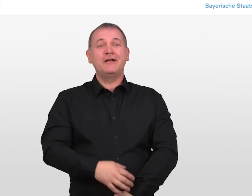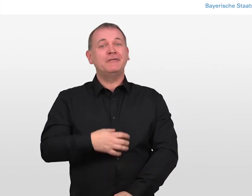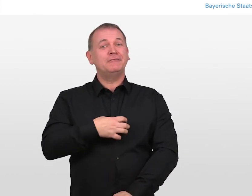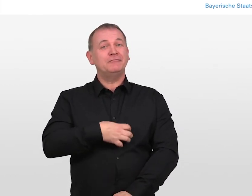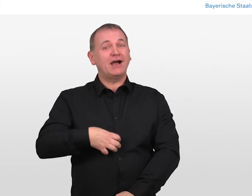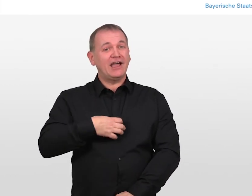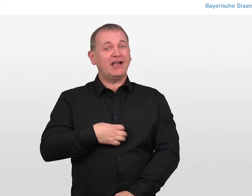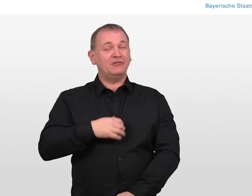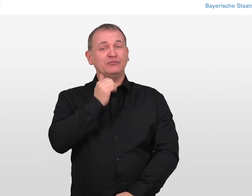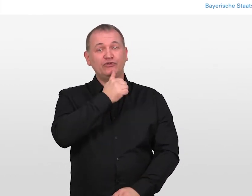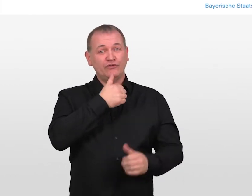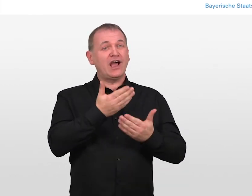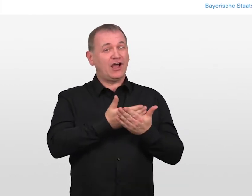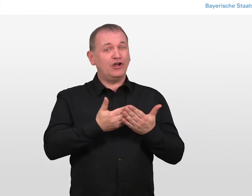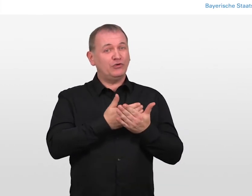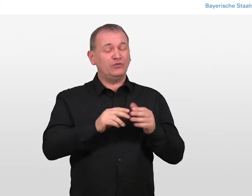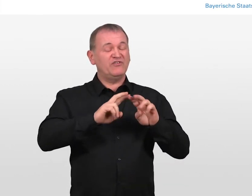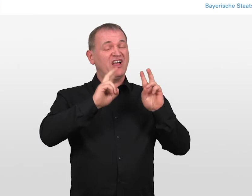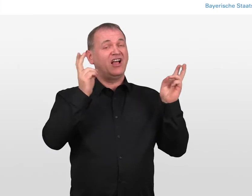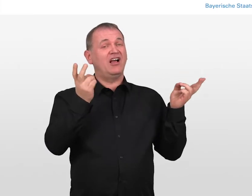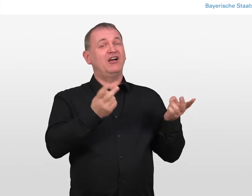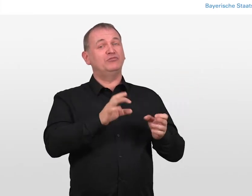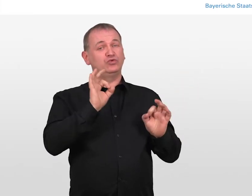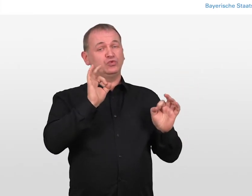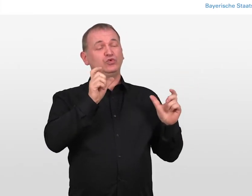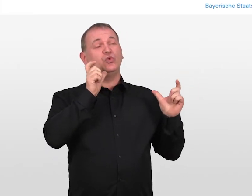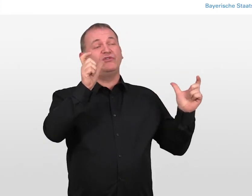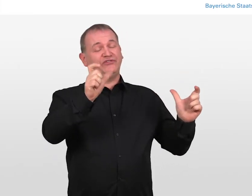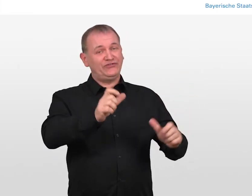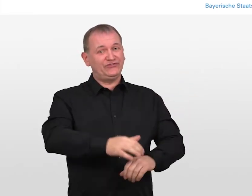Bayerns Berufsausbildung hat weltweit einen guten Ruf.